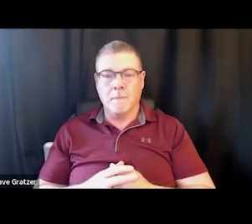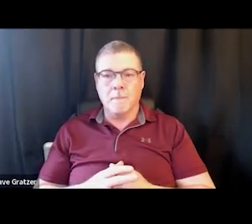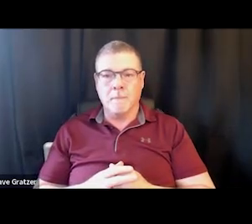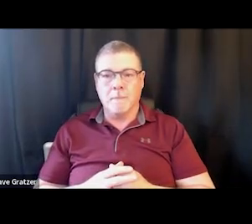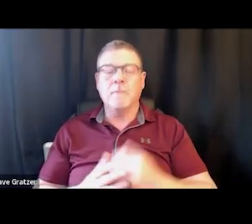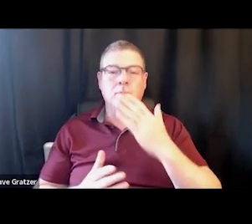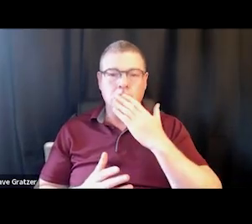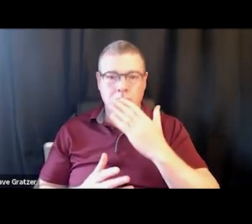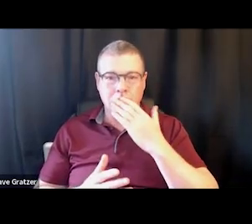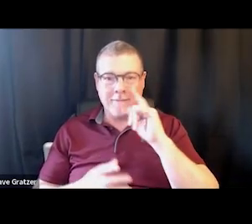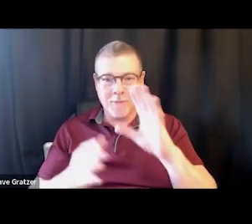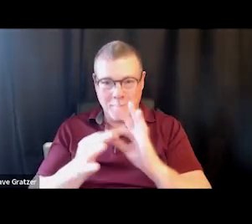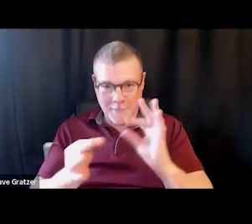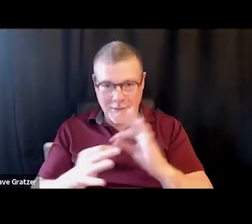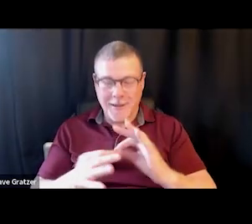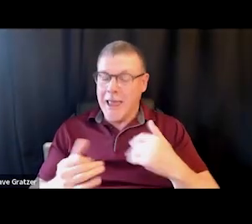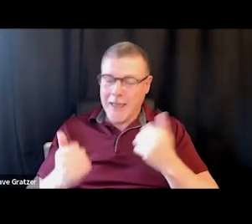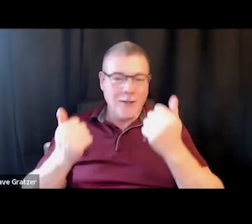Gracias por mencionar eso. Lo intento.